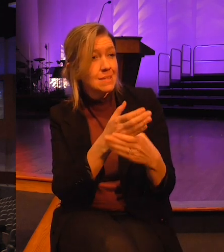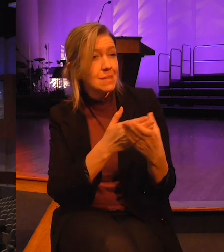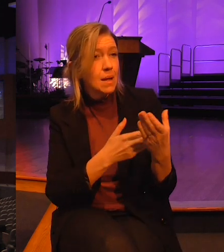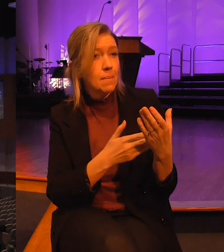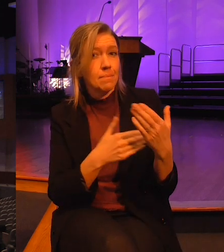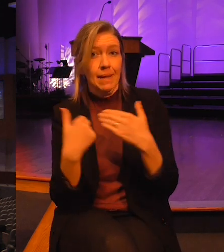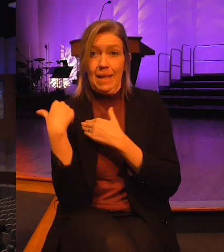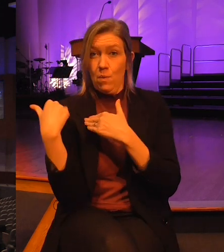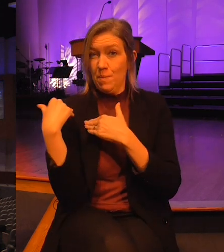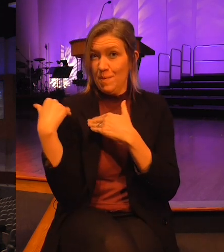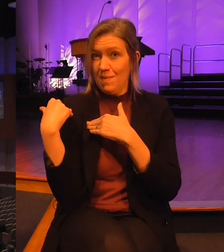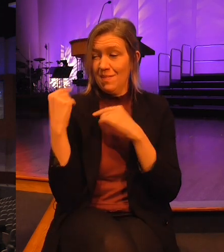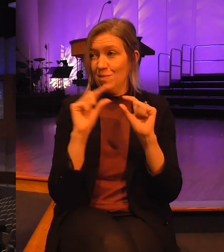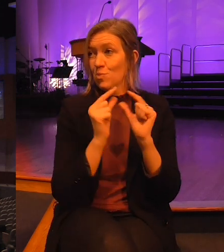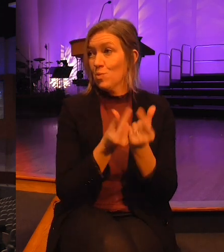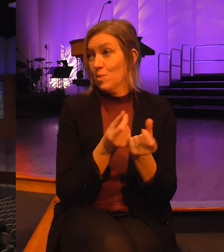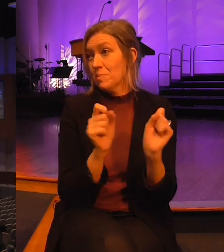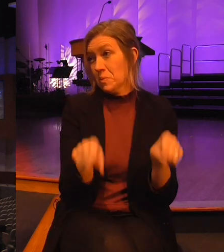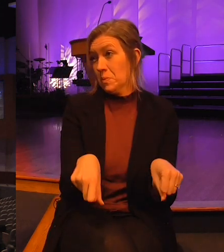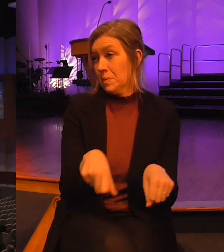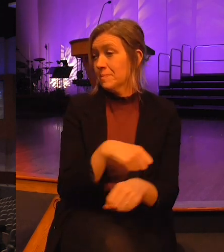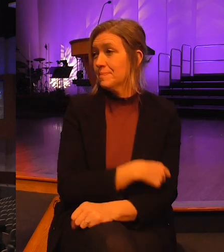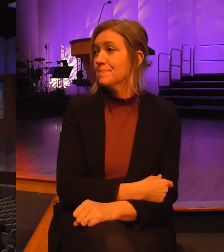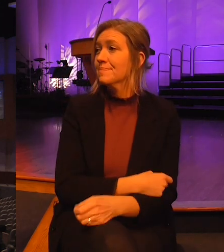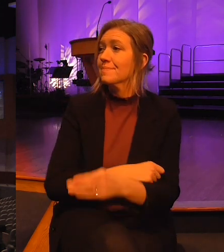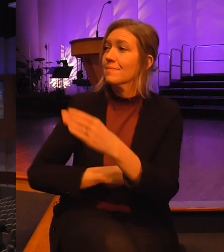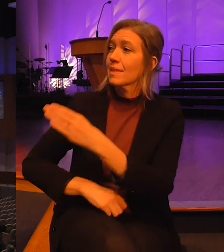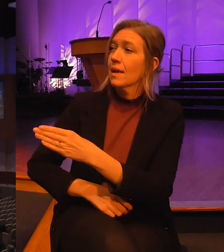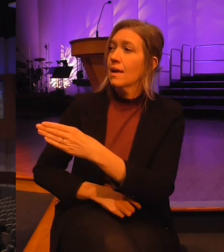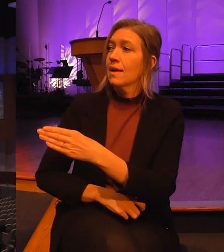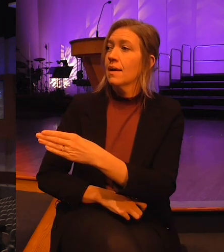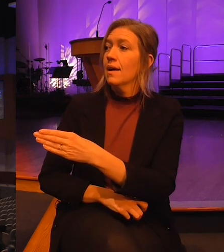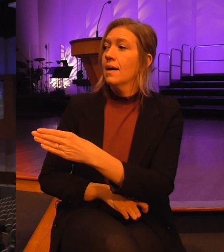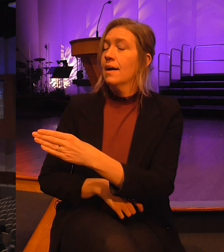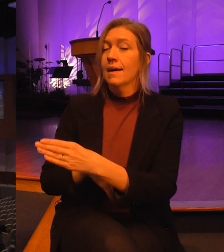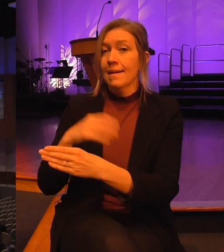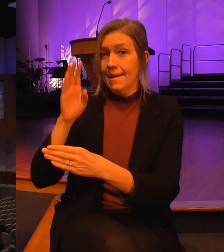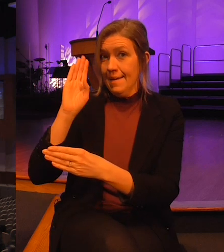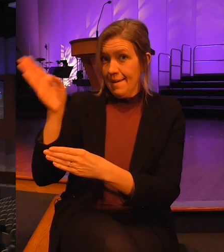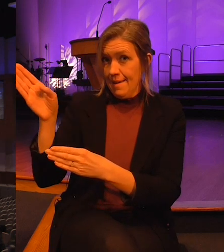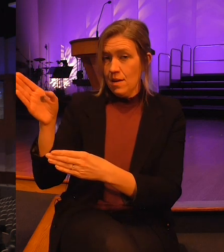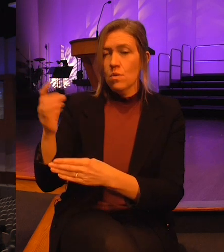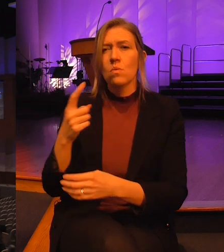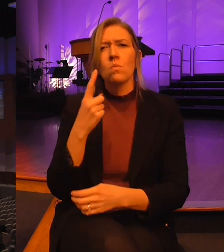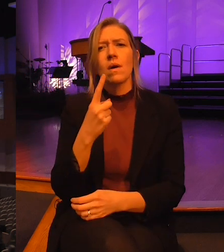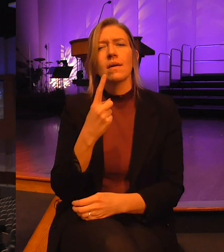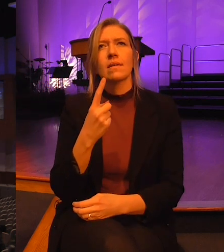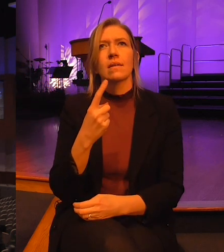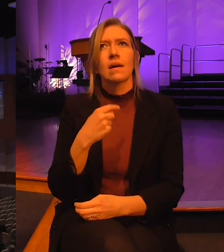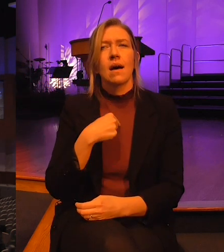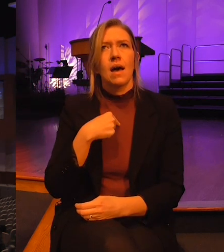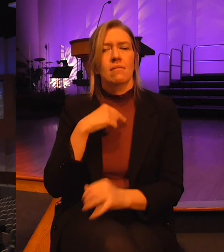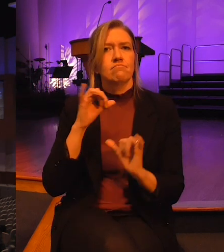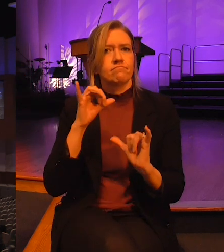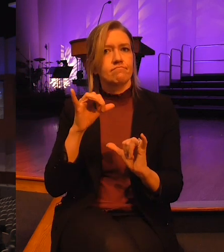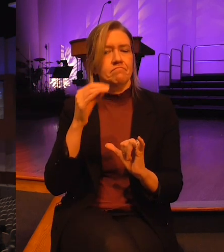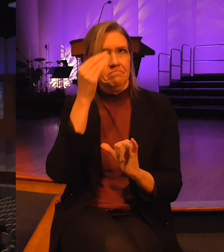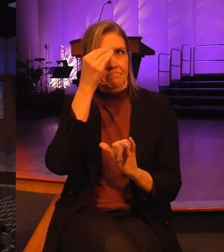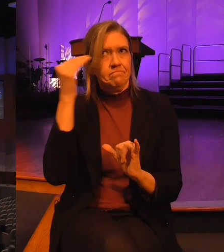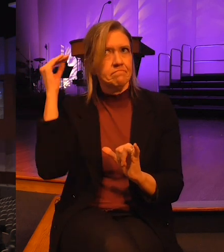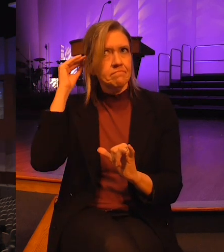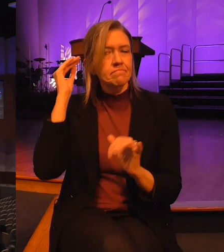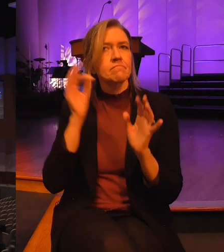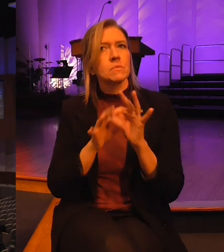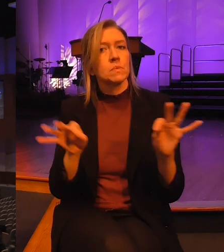grupo que te haga responsable. Sí, hola, hola, así que una de mis conclusiones clave es algo que dijiste desde el principio